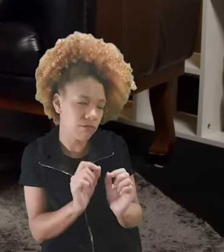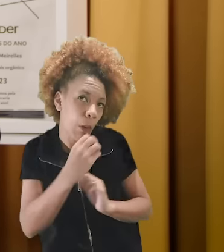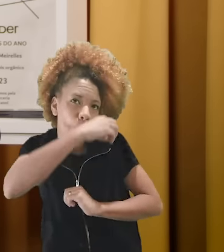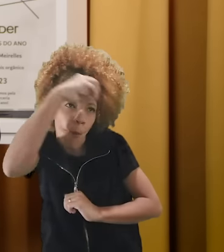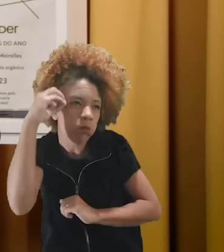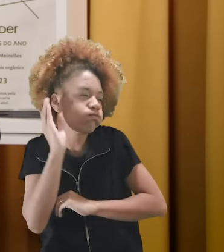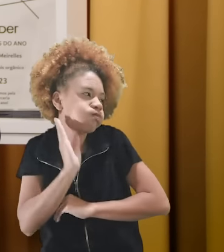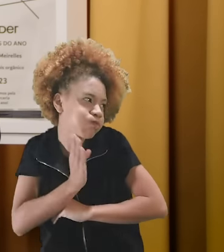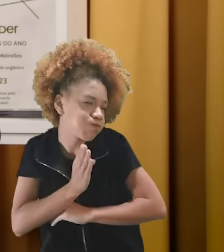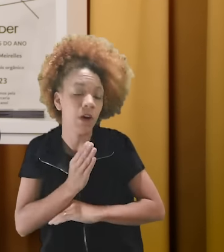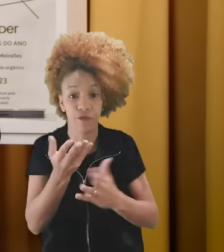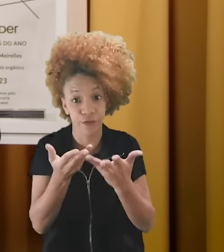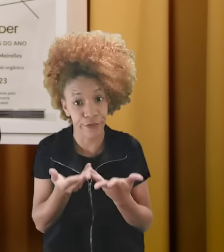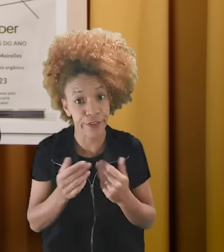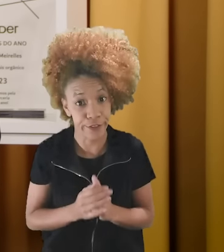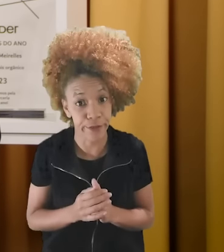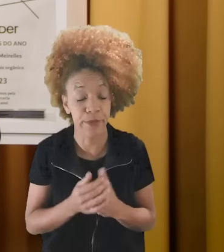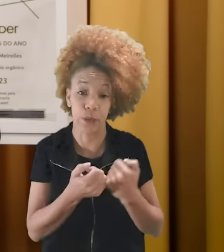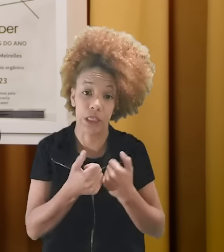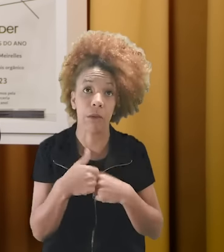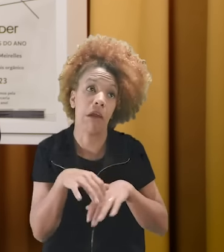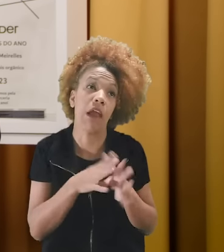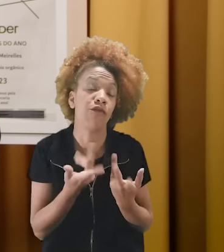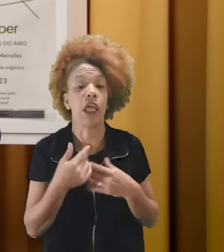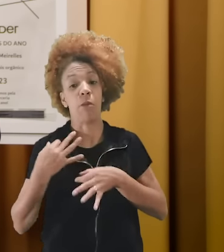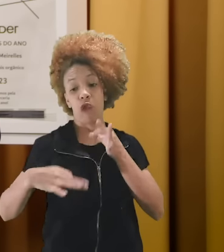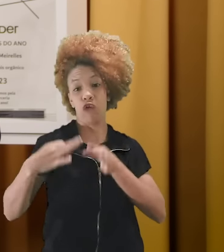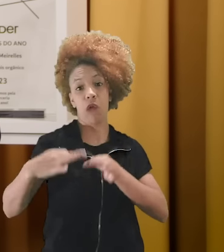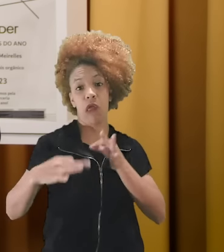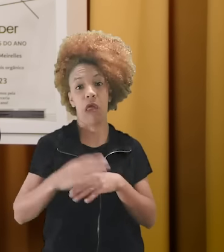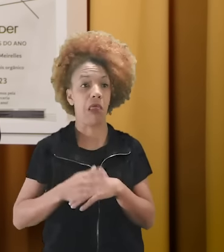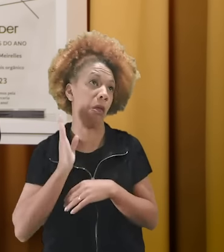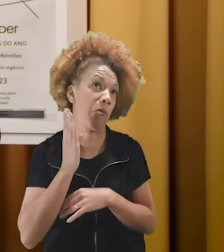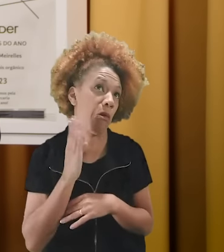ignorante burro você que tá chegando a galera do game fica assim fica me julgando esse cara é burro